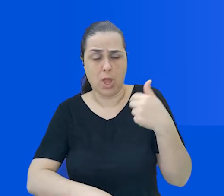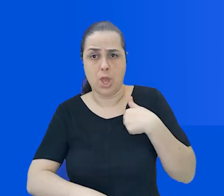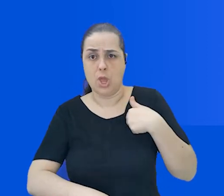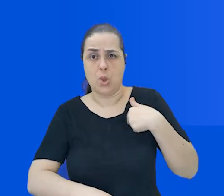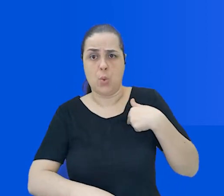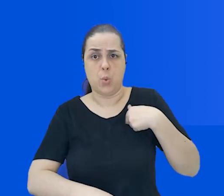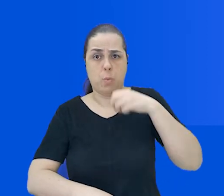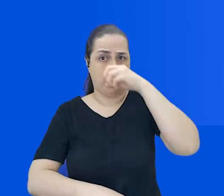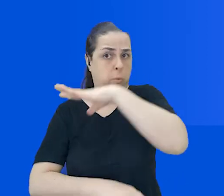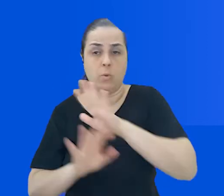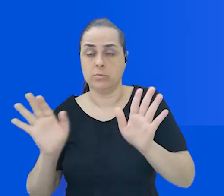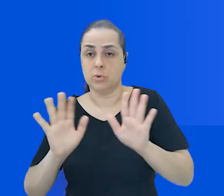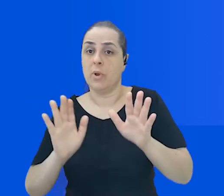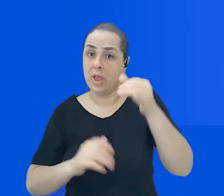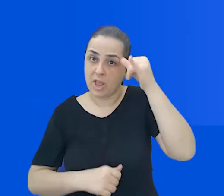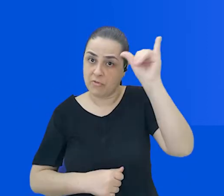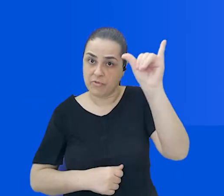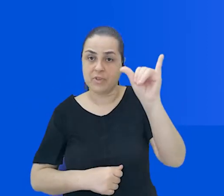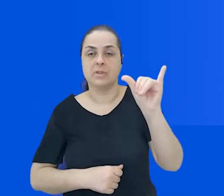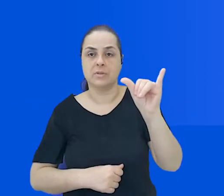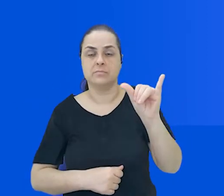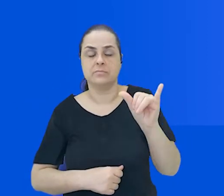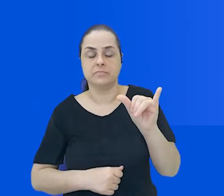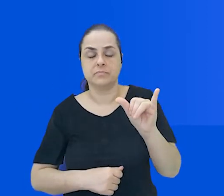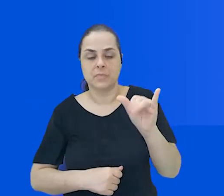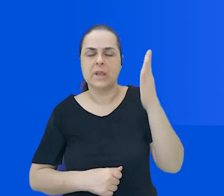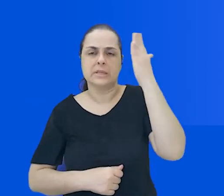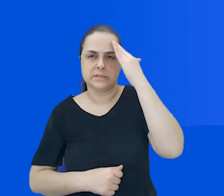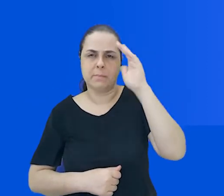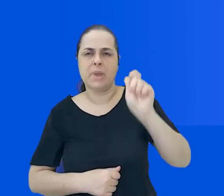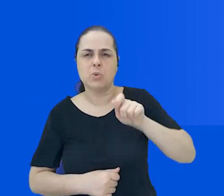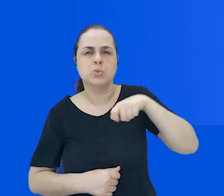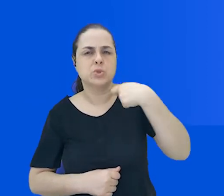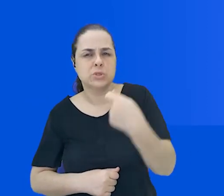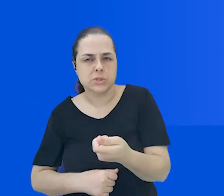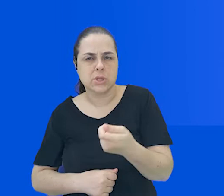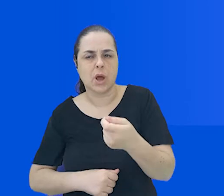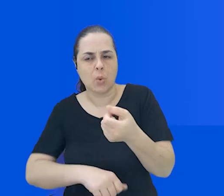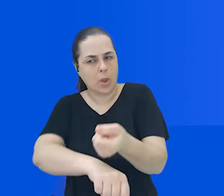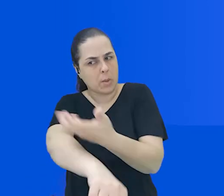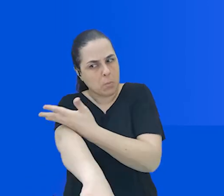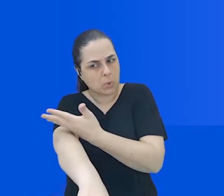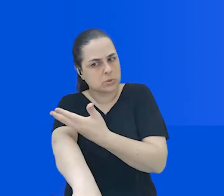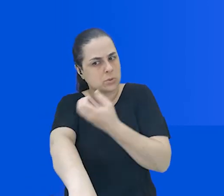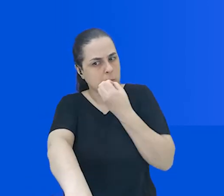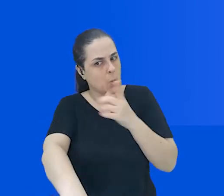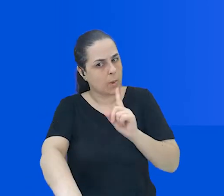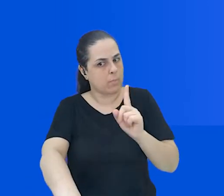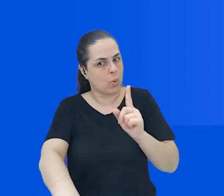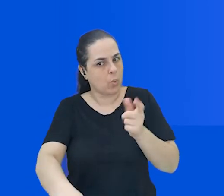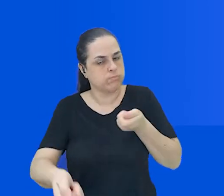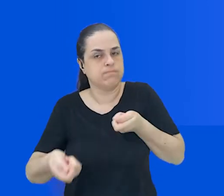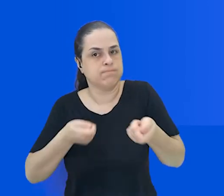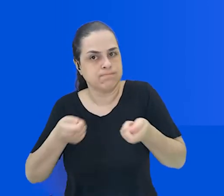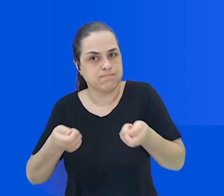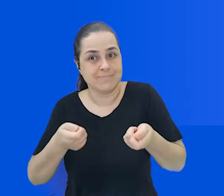Esse é um caminho, dar o nome e isso é tal emoção, essa é outra. E às vezes navegar por essas outras linguagens é muito rico e